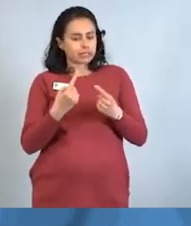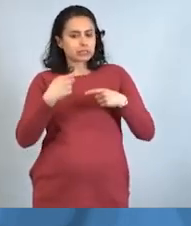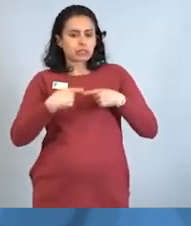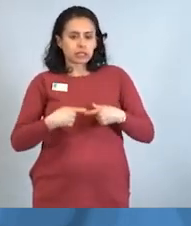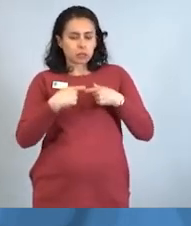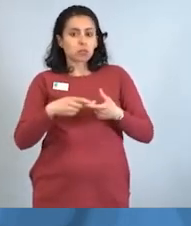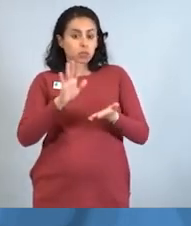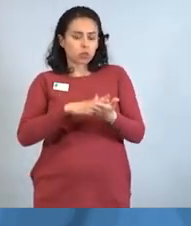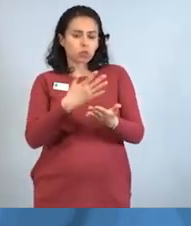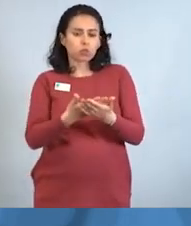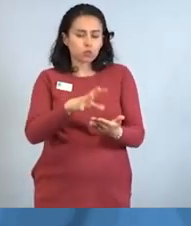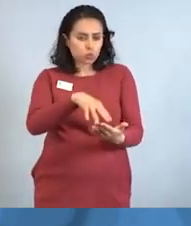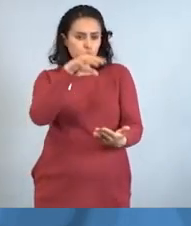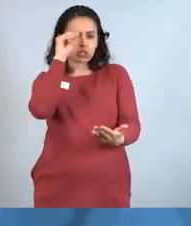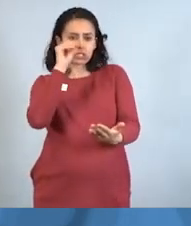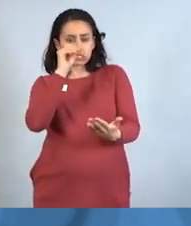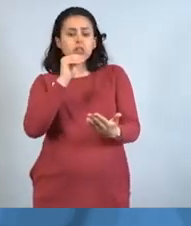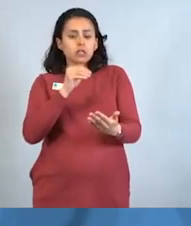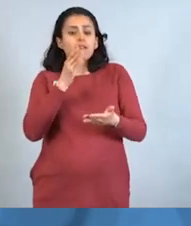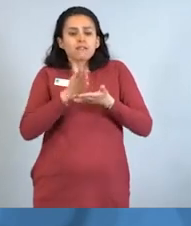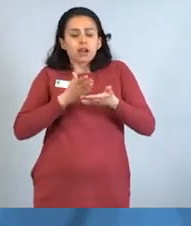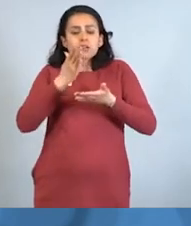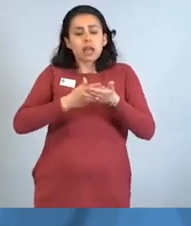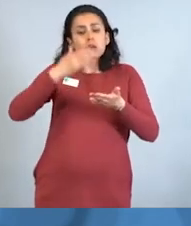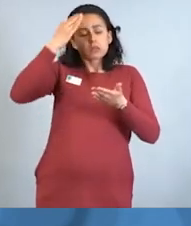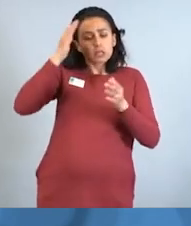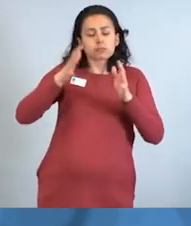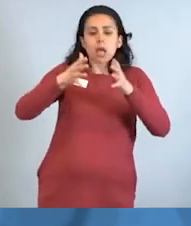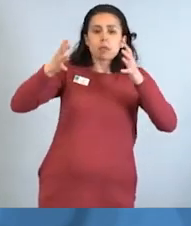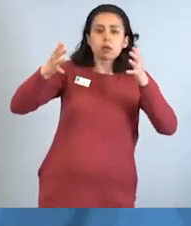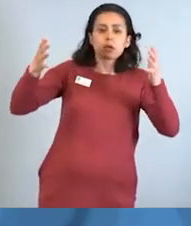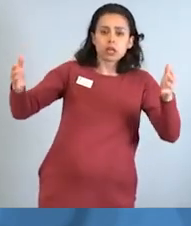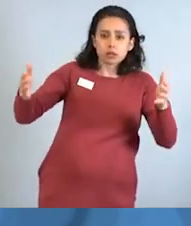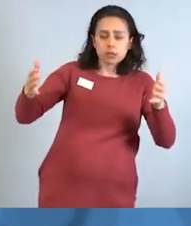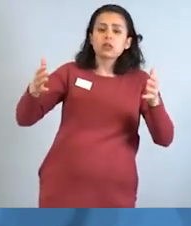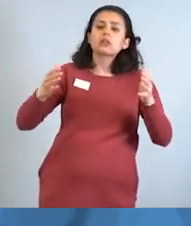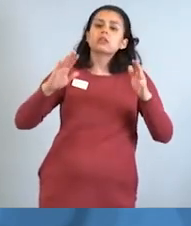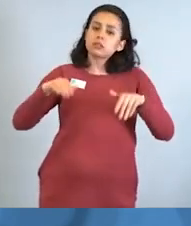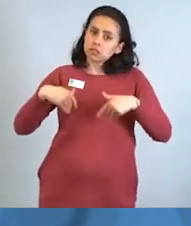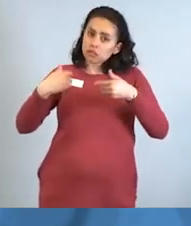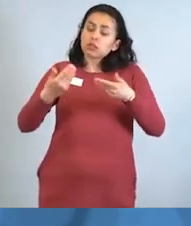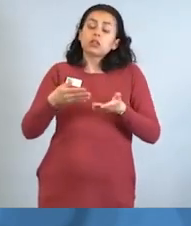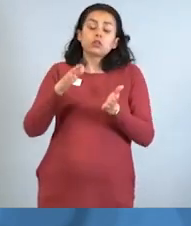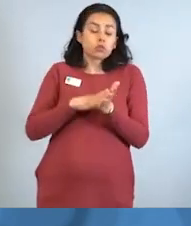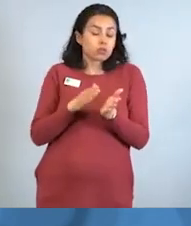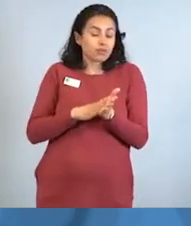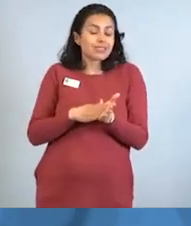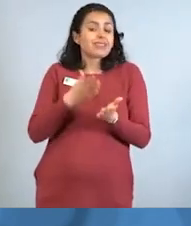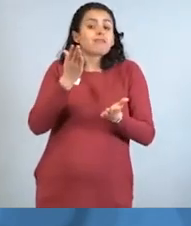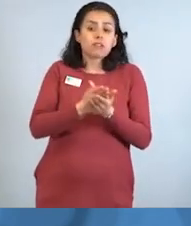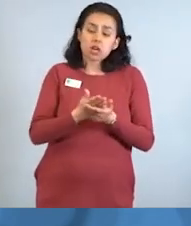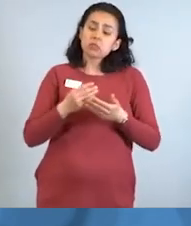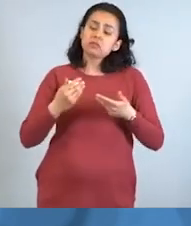Kun tietoa tulee lisää, nämä suositukset todennäköisesti tulevat vielä elämään.